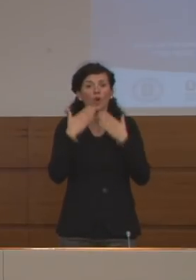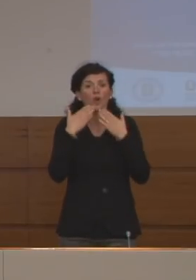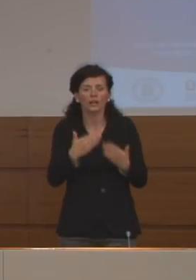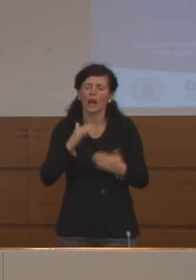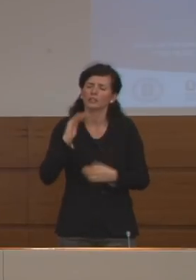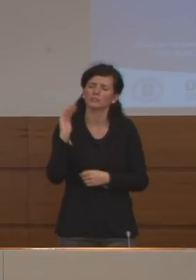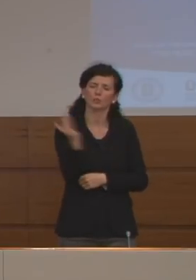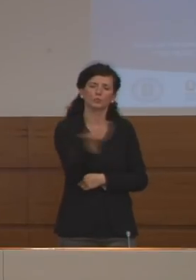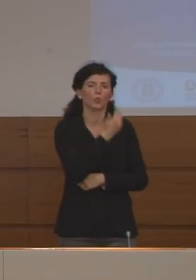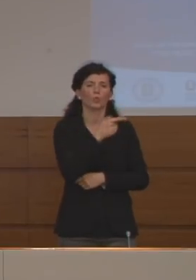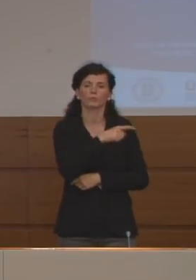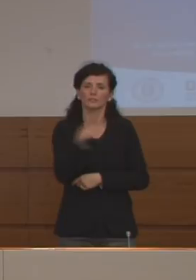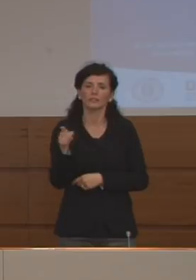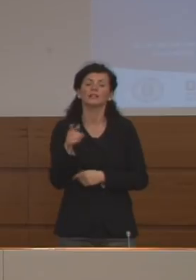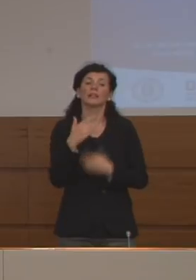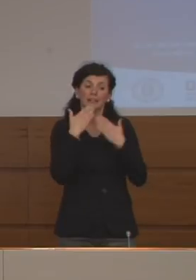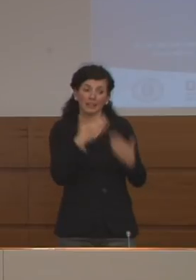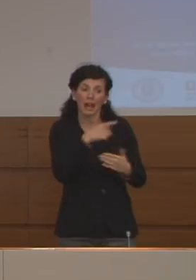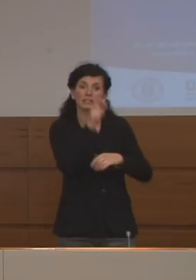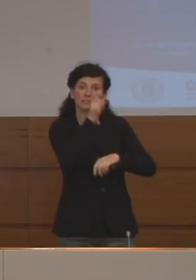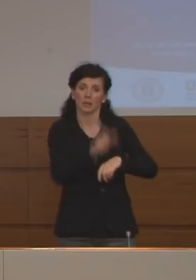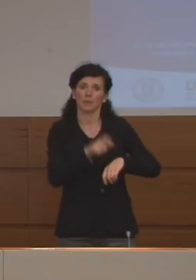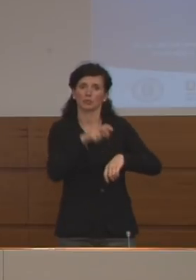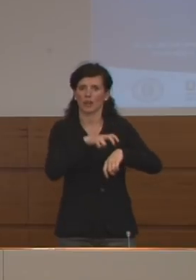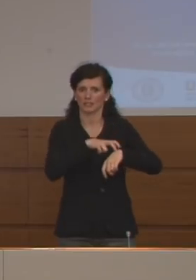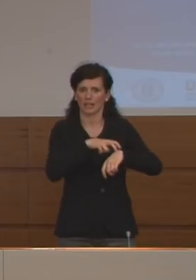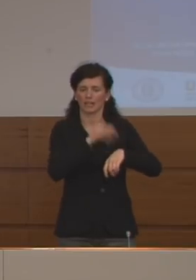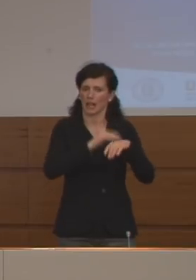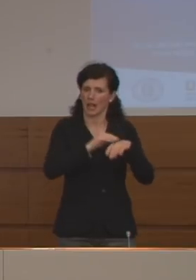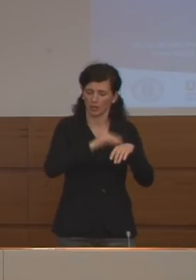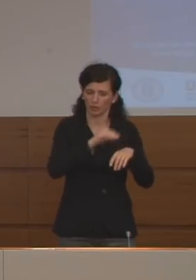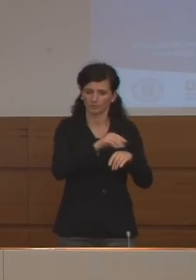particolare il personale sanitrio. A proposito del personale sanitario,